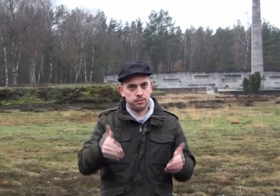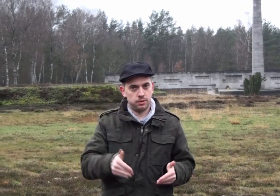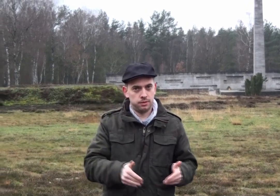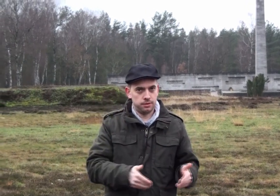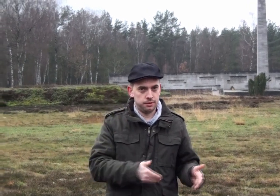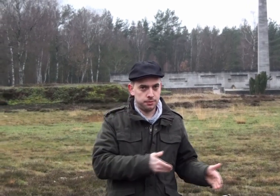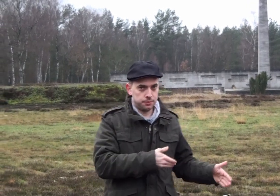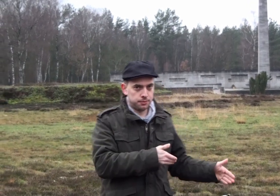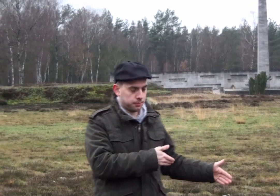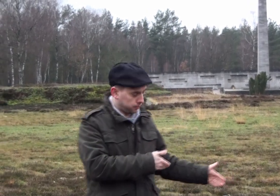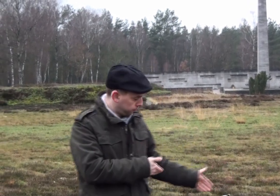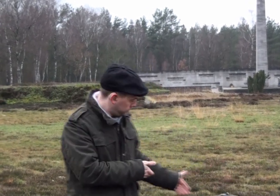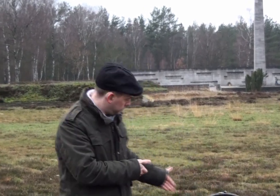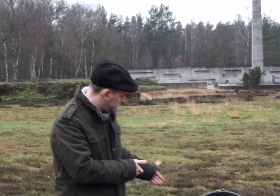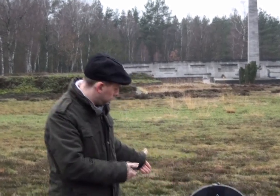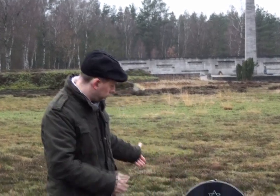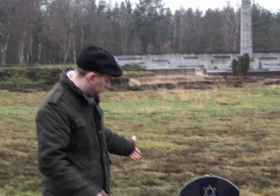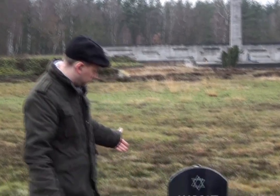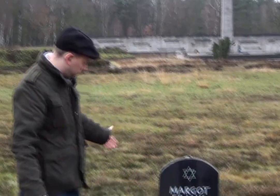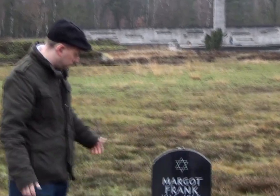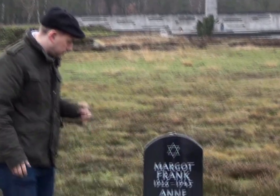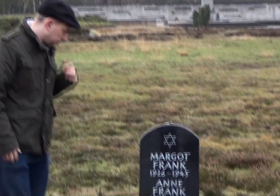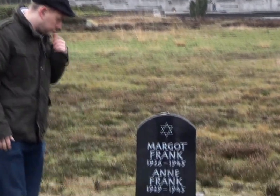Wir haben ihr Grab gefunden. Hier.